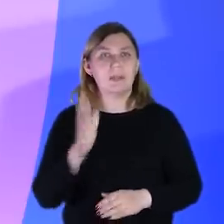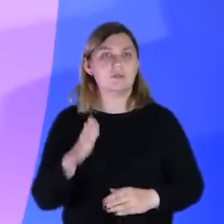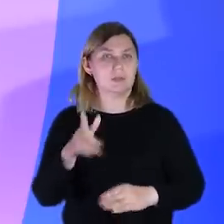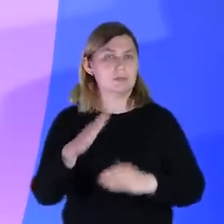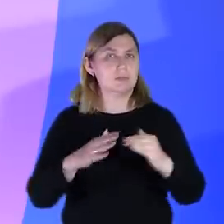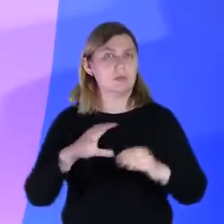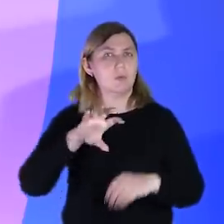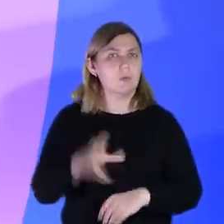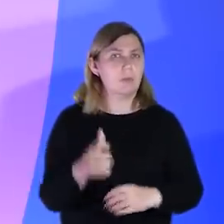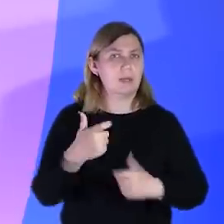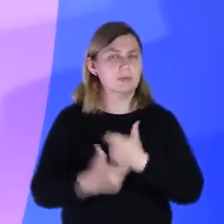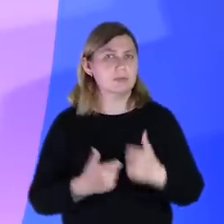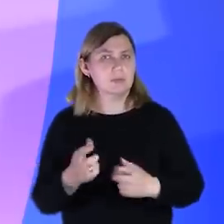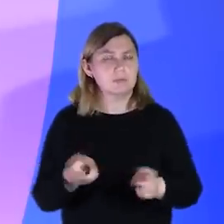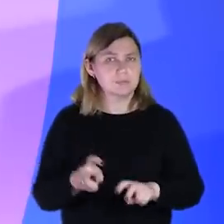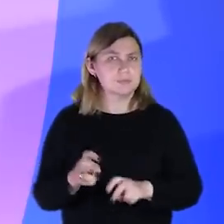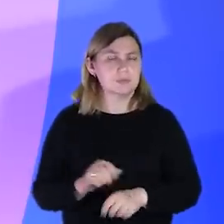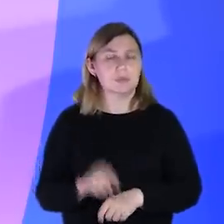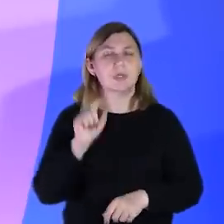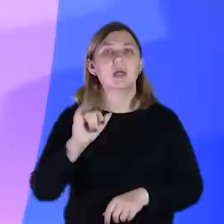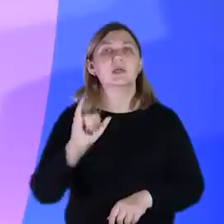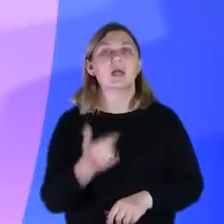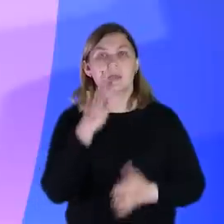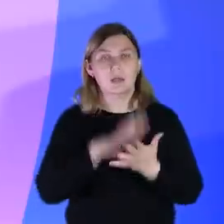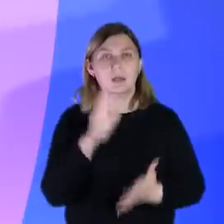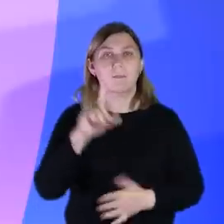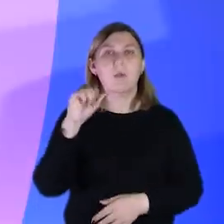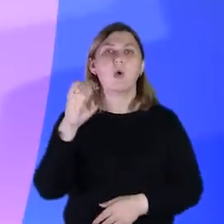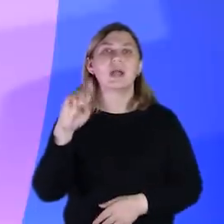Natomiast pewne doświadczenia zostały wyniesione. Czym się charakteryzuje Pogranicze?